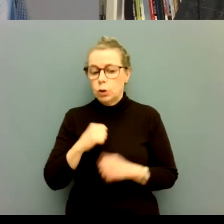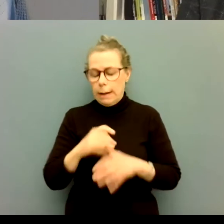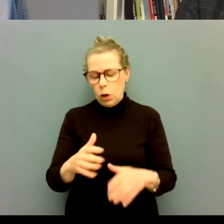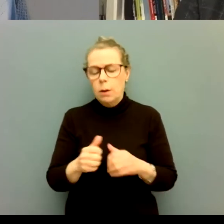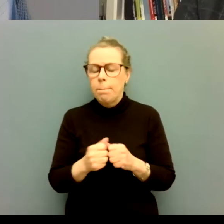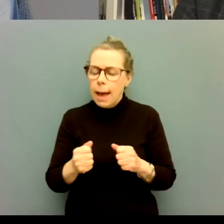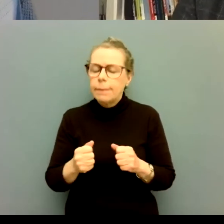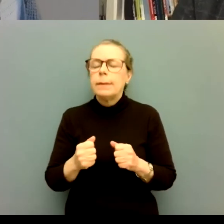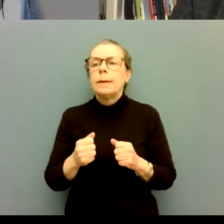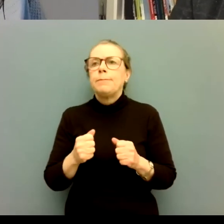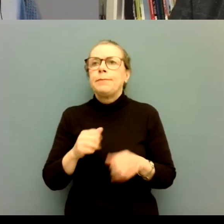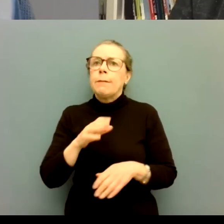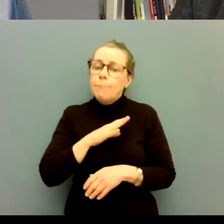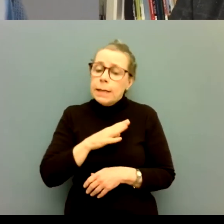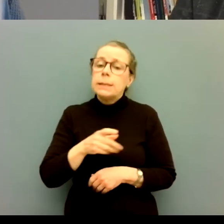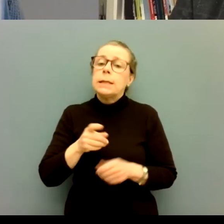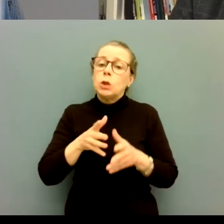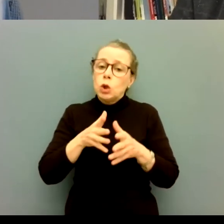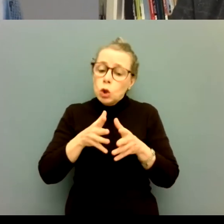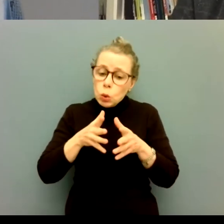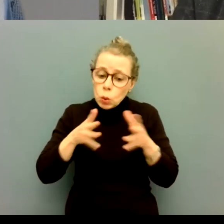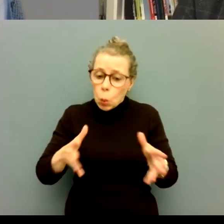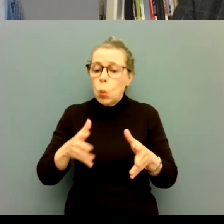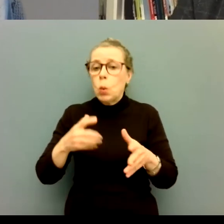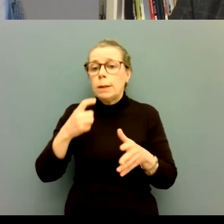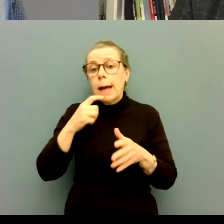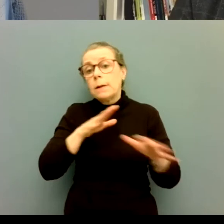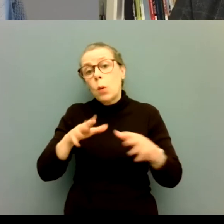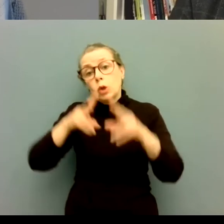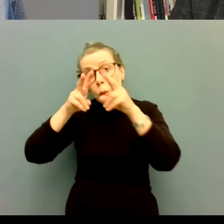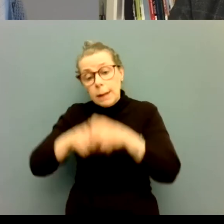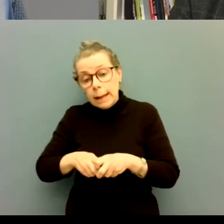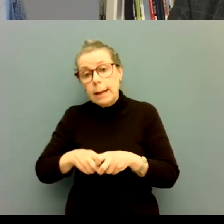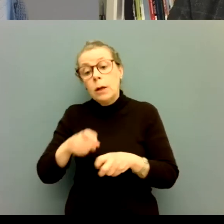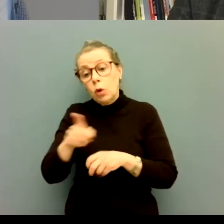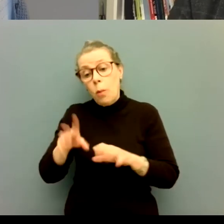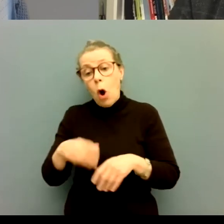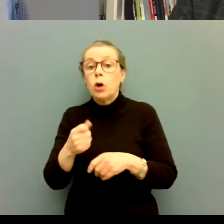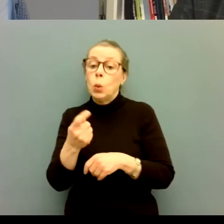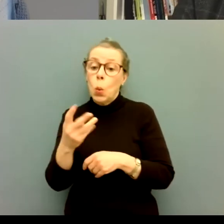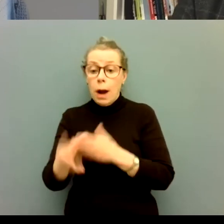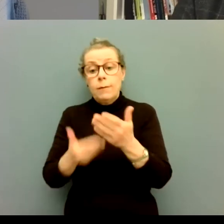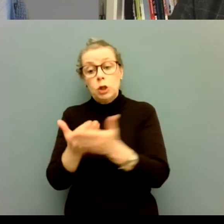Det finns en stor tandvårdsutredning som kommit med förslag på förändringar-